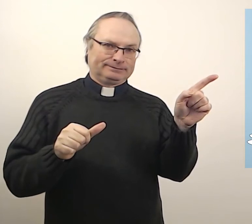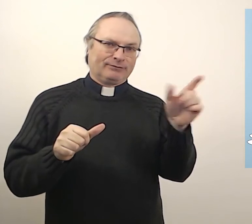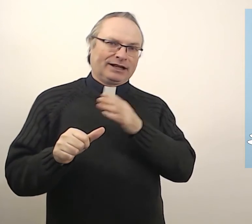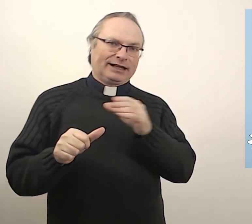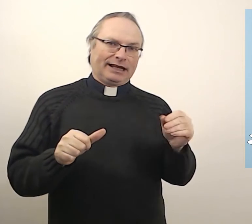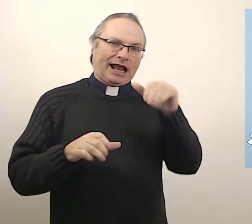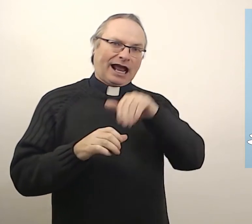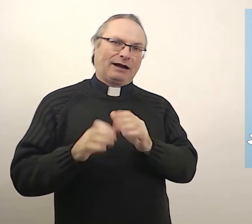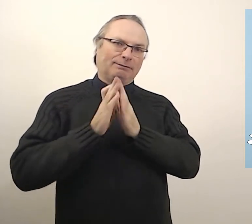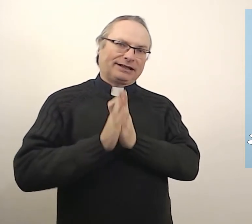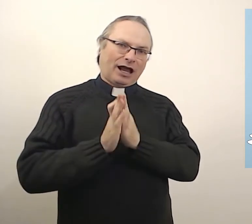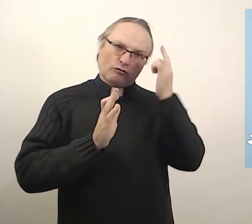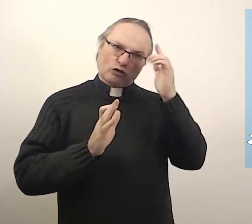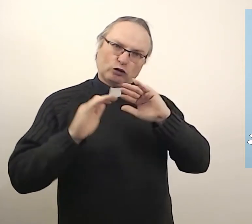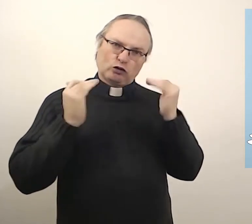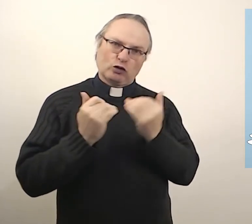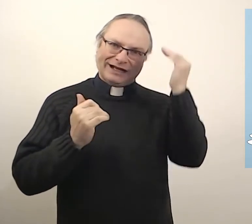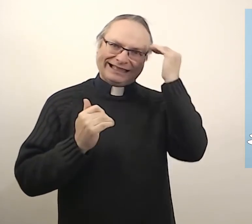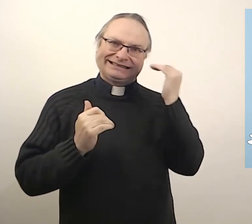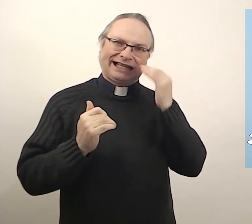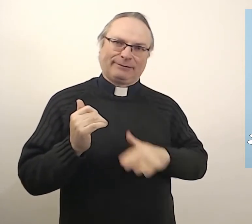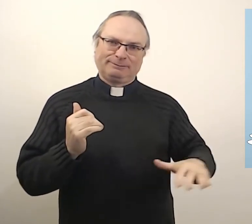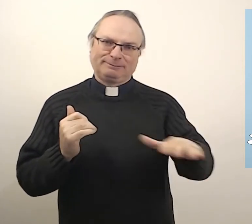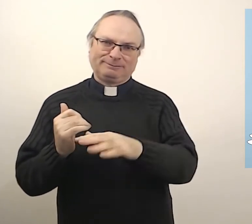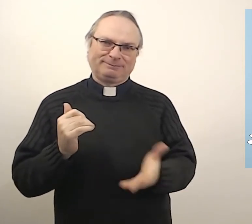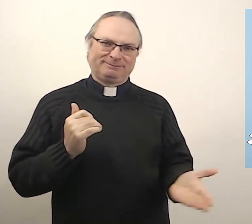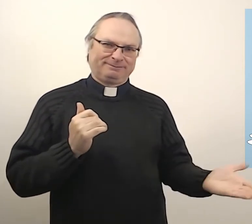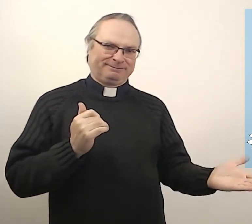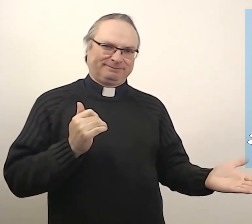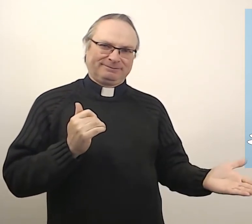et en priant pour tous les saints.